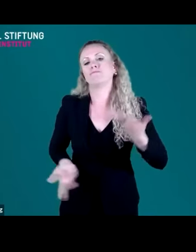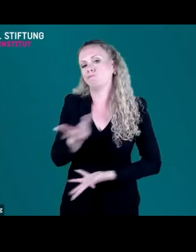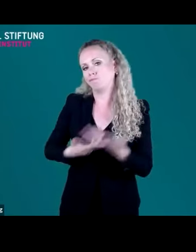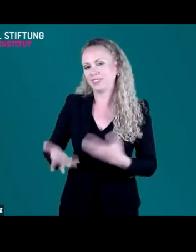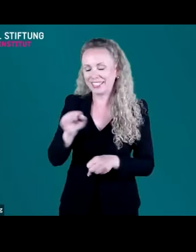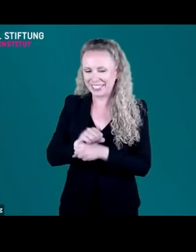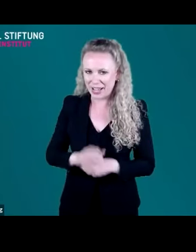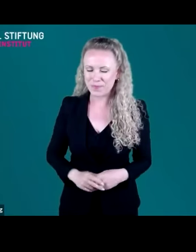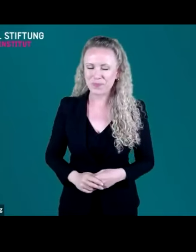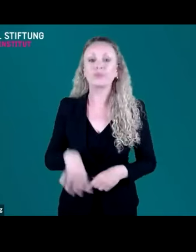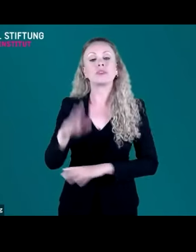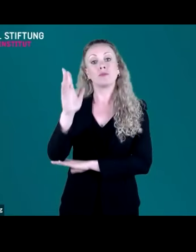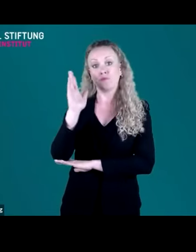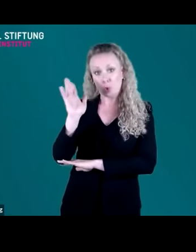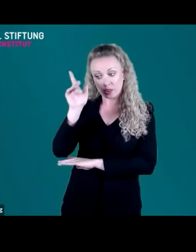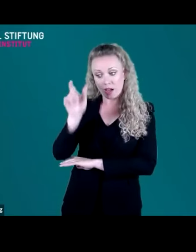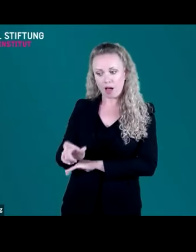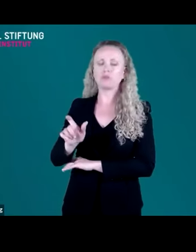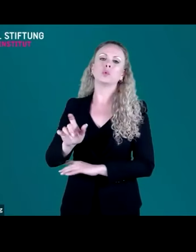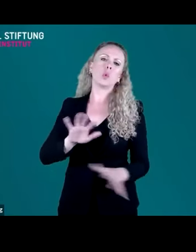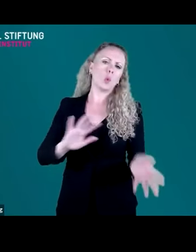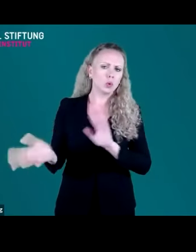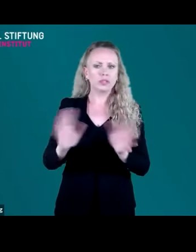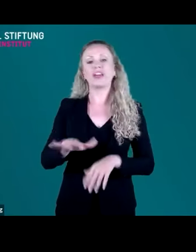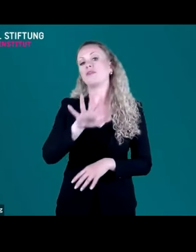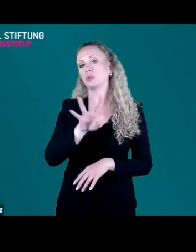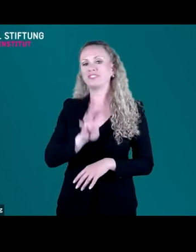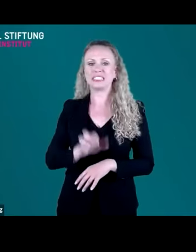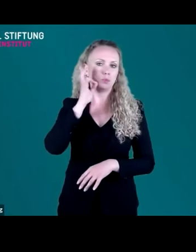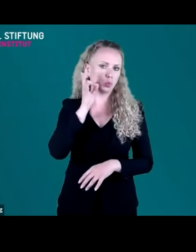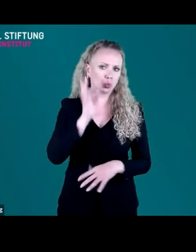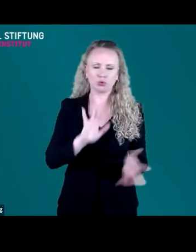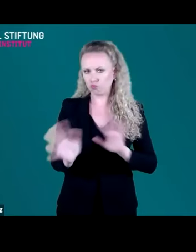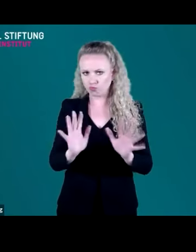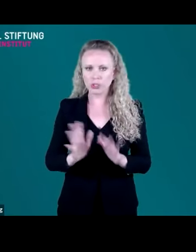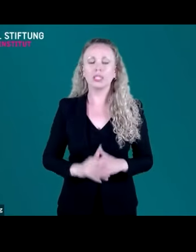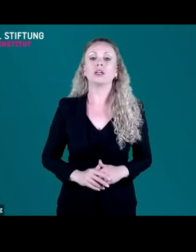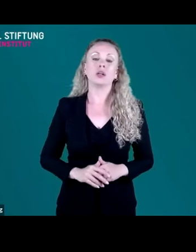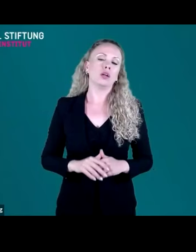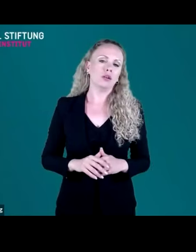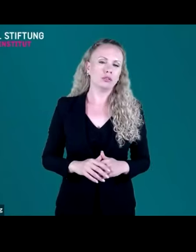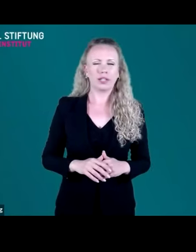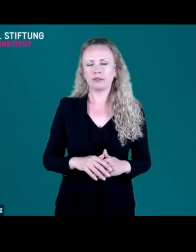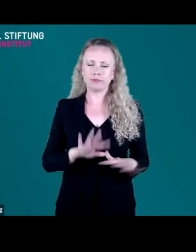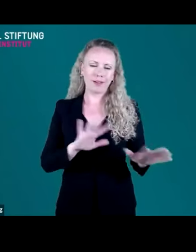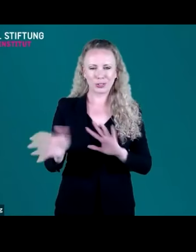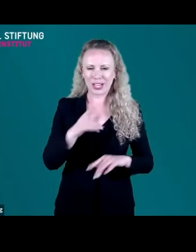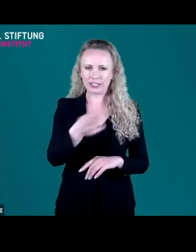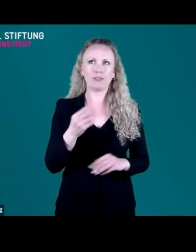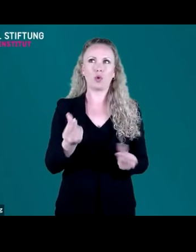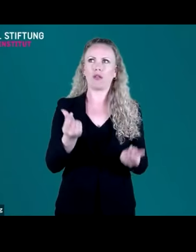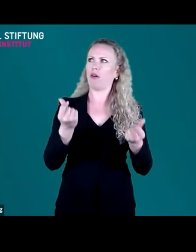Der Vortrag wird circa 45 Minuten dauern, aber hoffentlich doch so kurzweilig sein, dass sie gut folgen können.